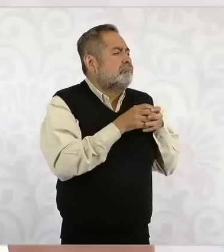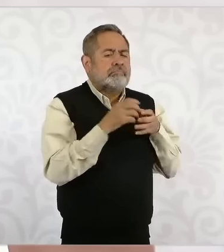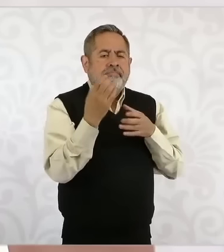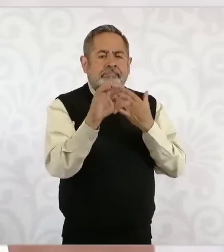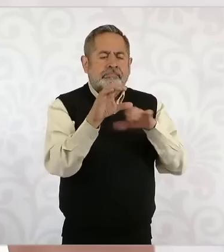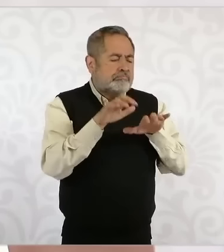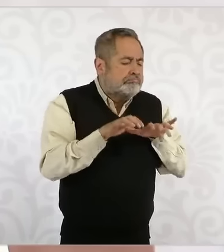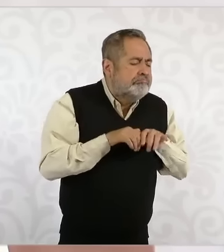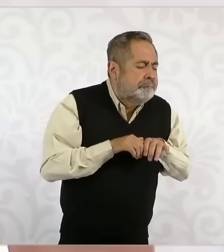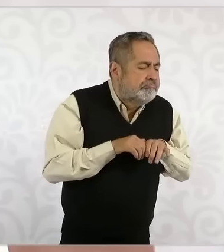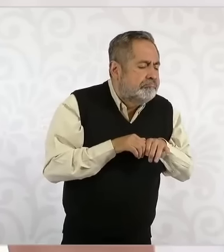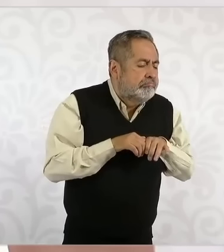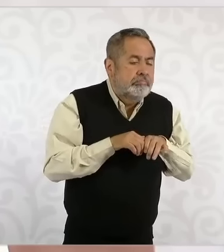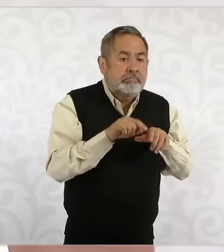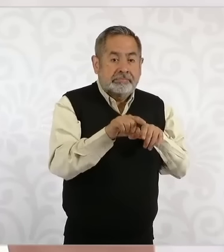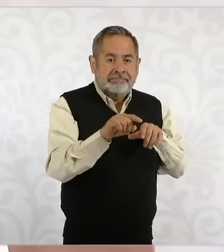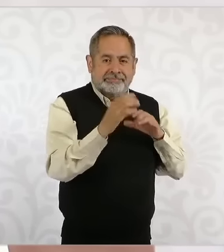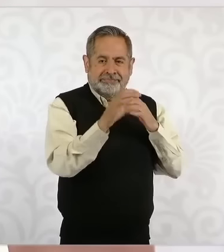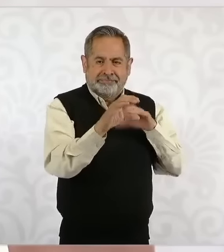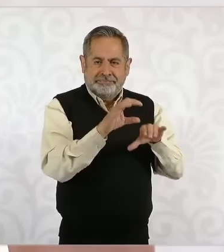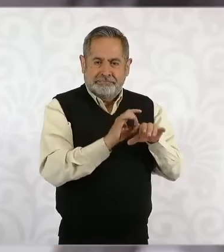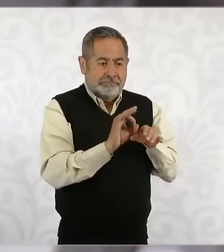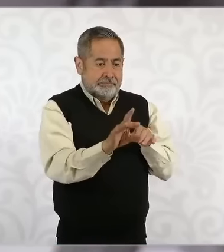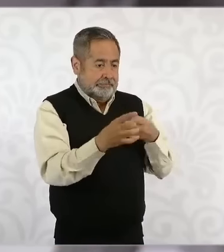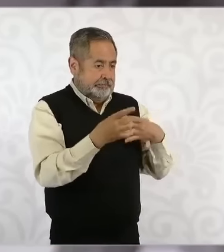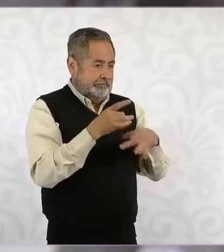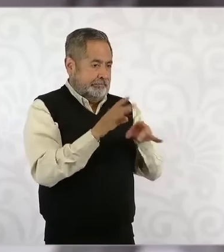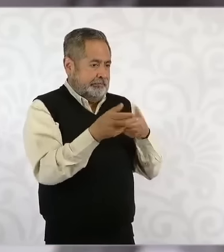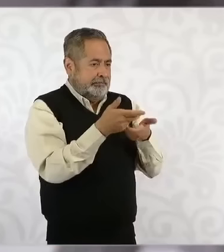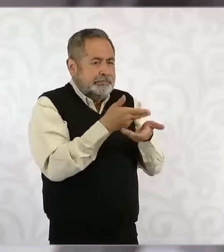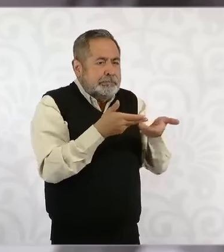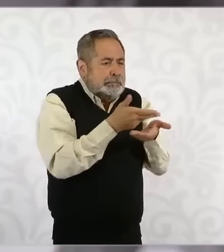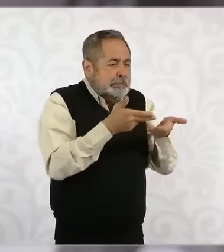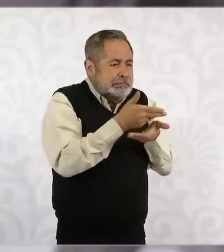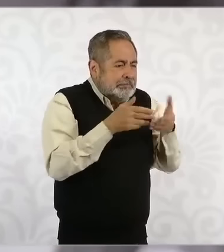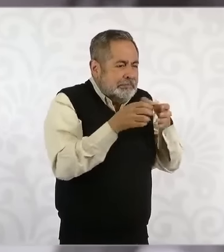Entonces uno le manda una cosa y el otro le contesta y entre ellos se comunica